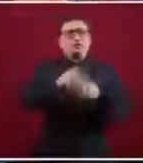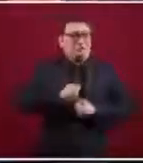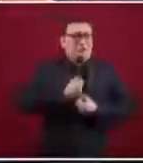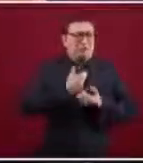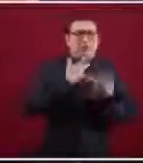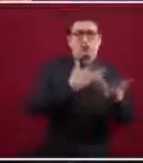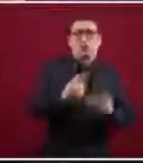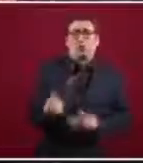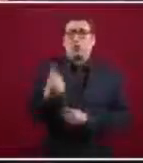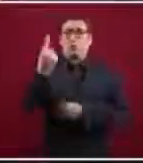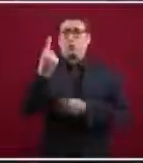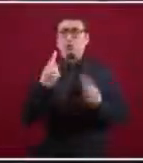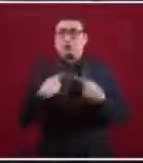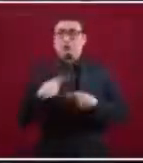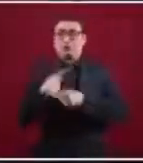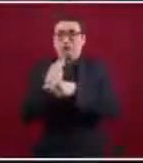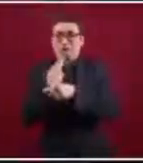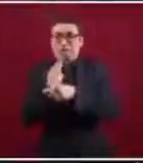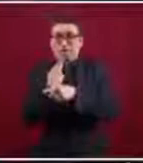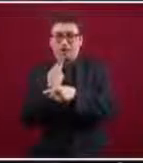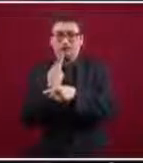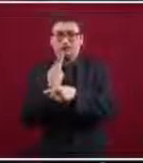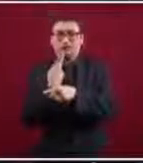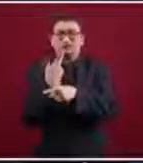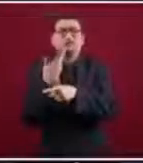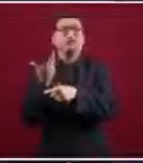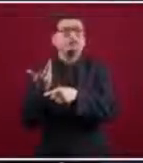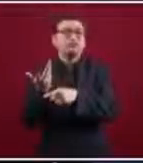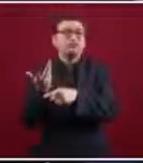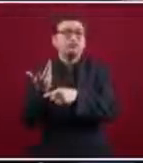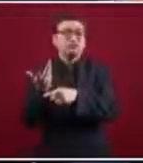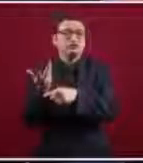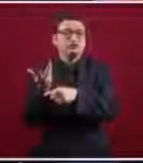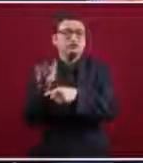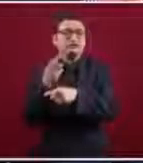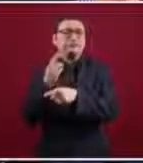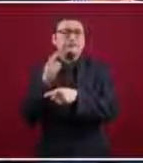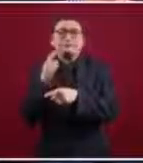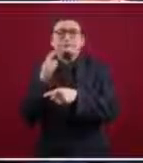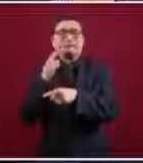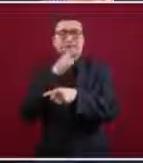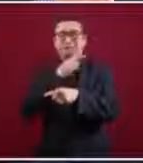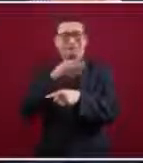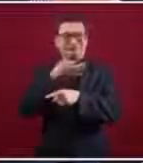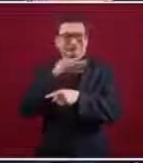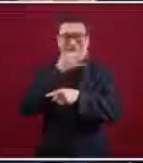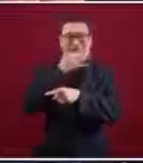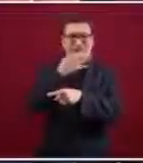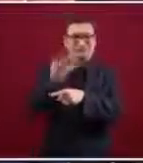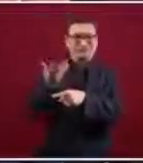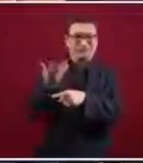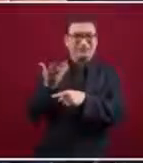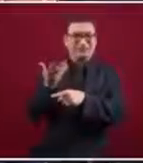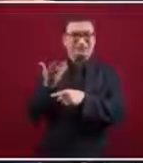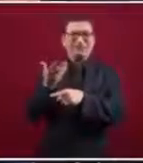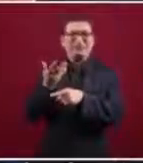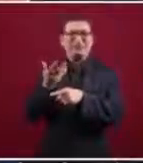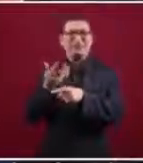alguien y de inmediato hay réplica.